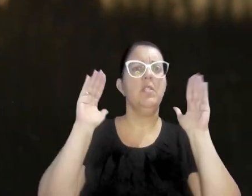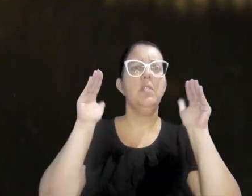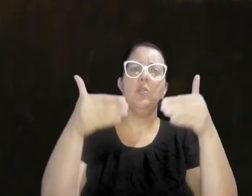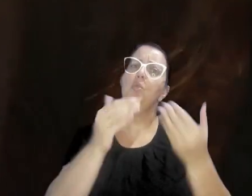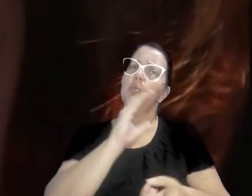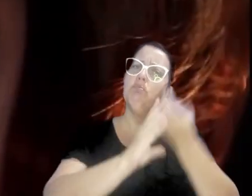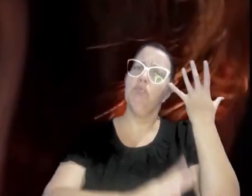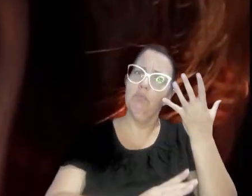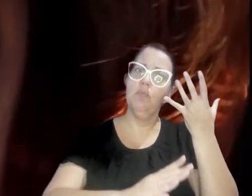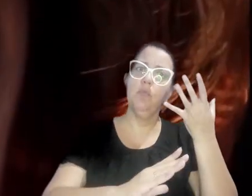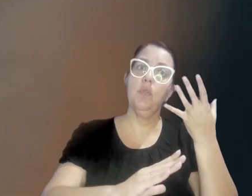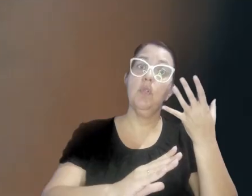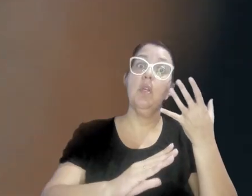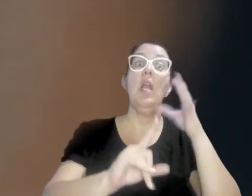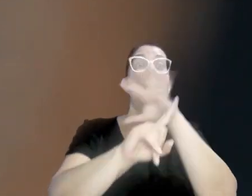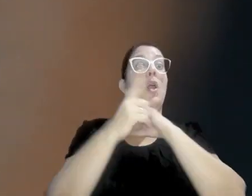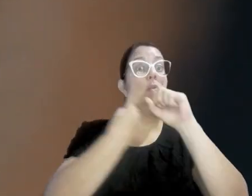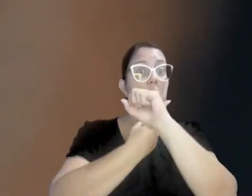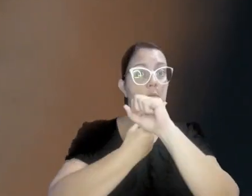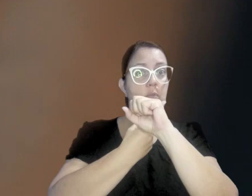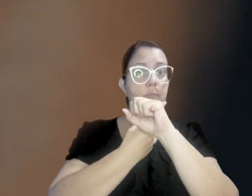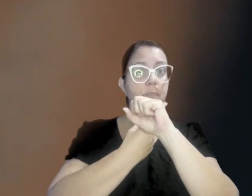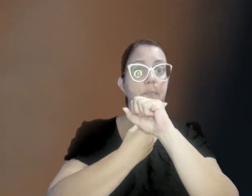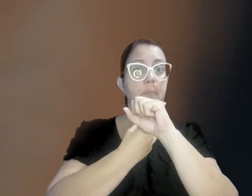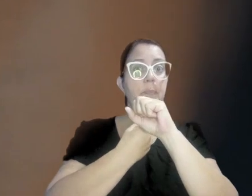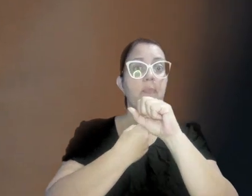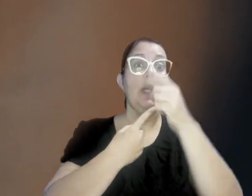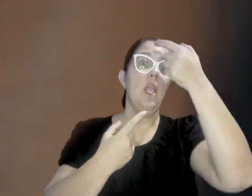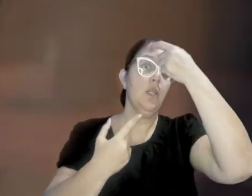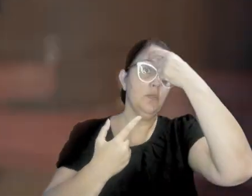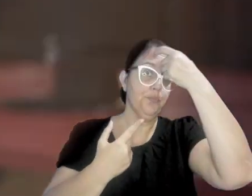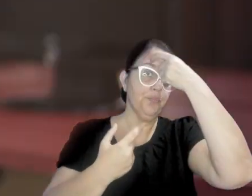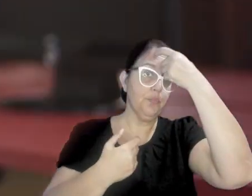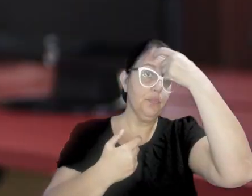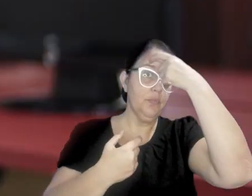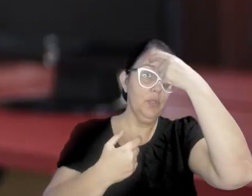surge de quando a sociedade toma consciência de que